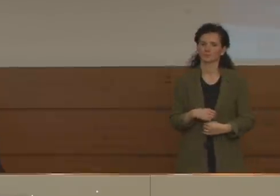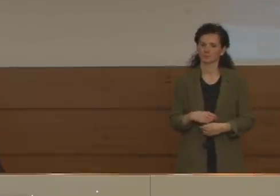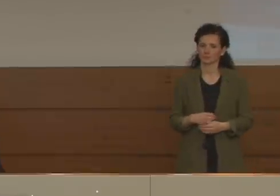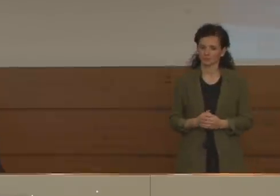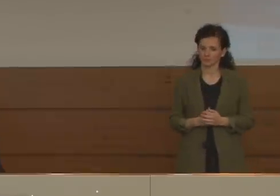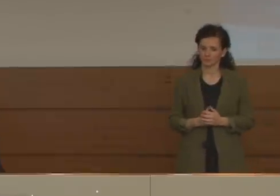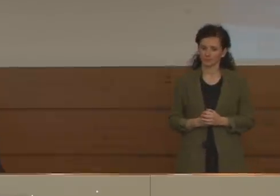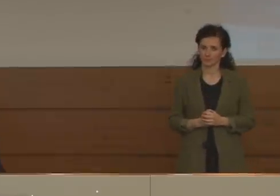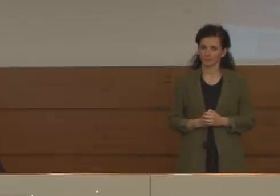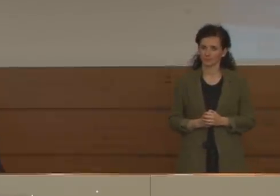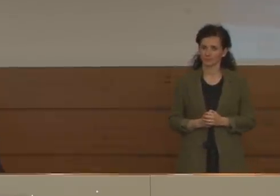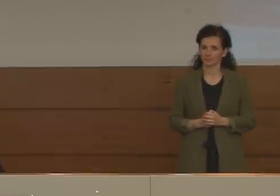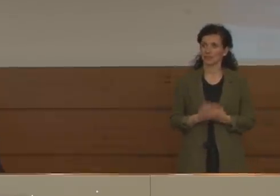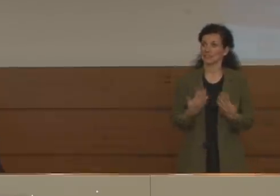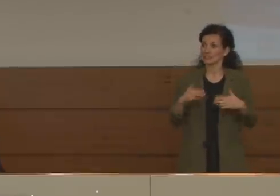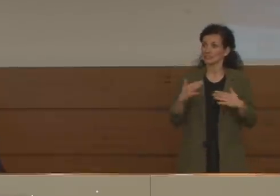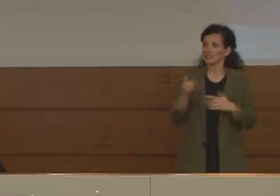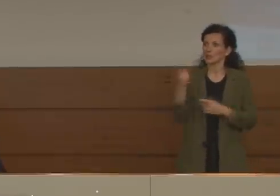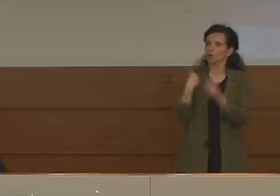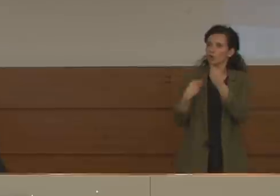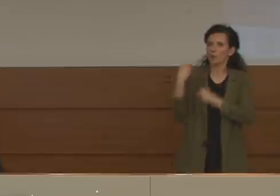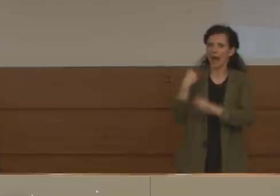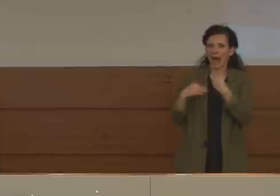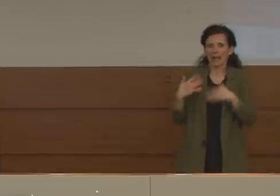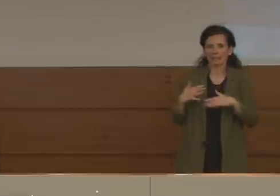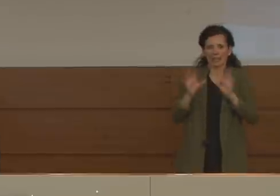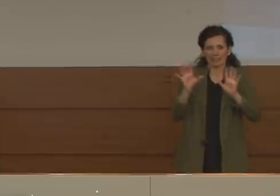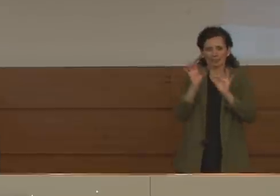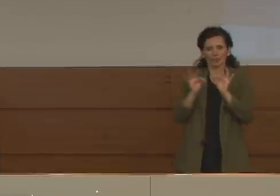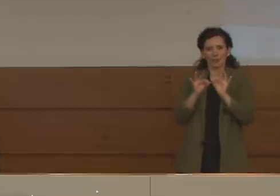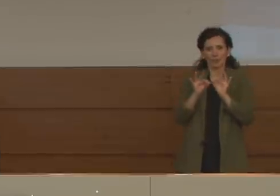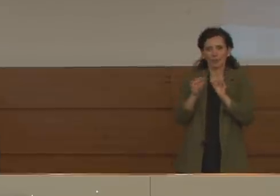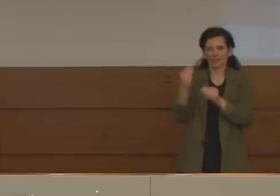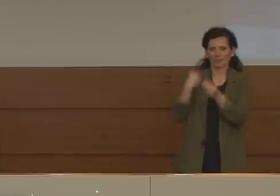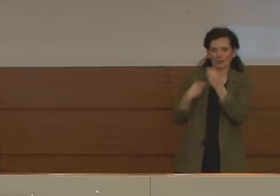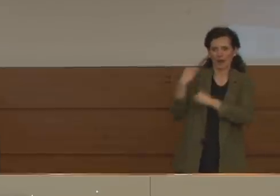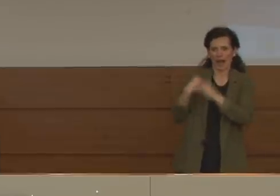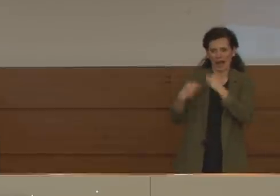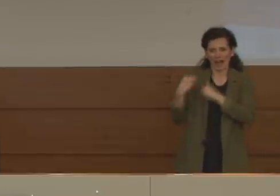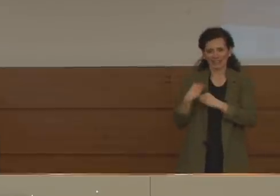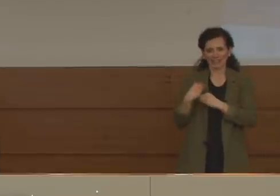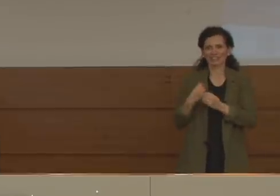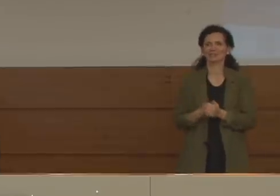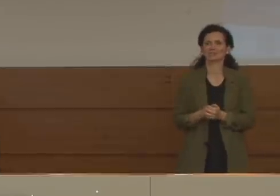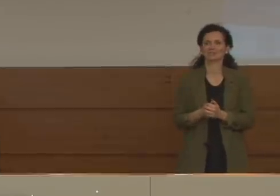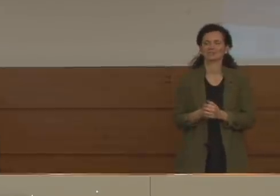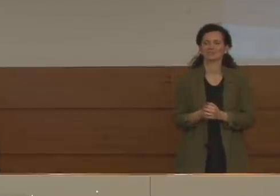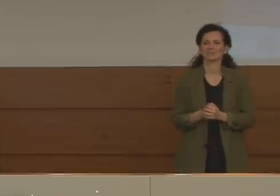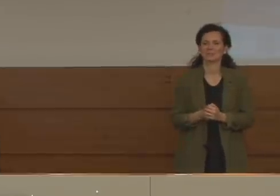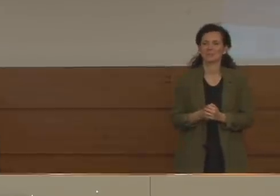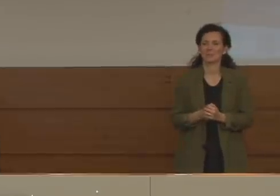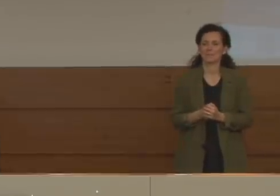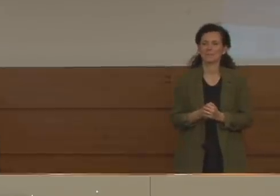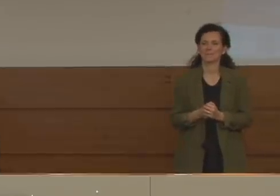10 minuti di domande. Allora provo intanto... parto subito dall'ultima, anche se